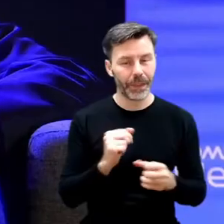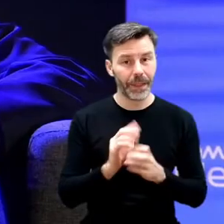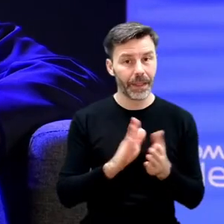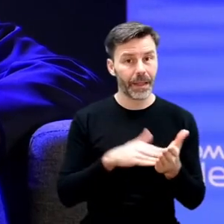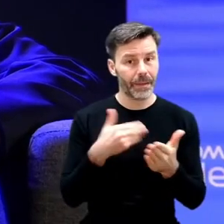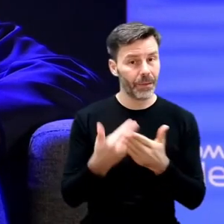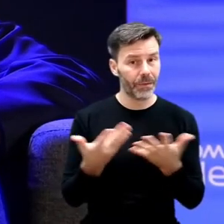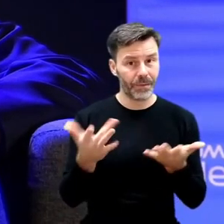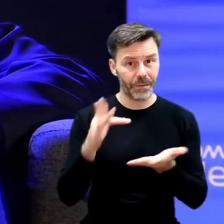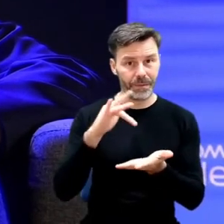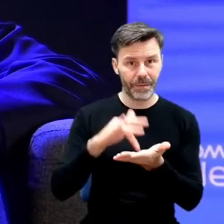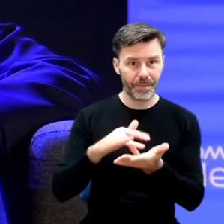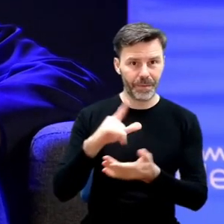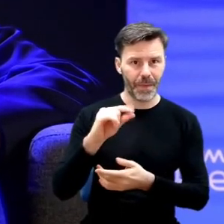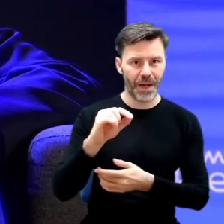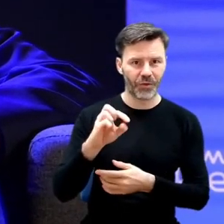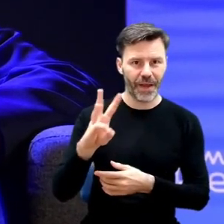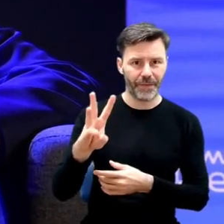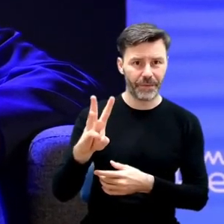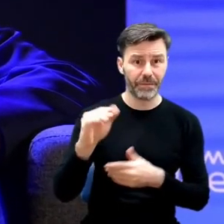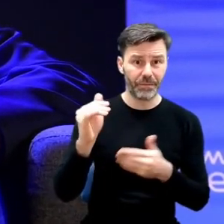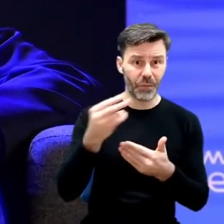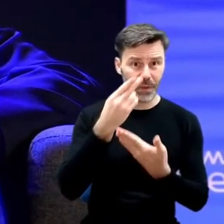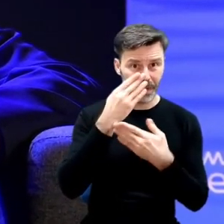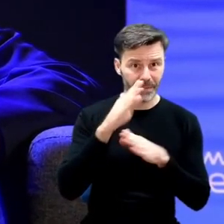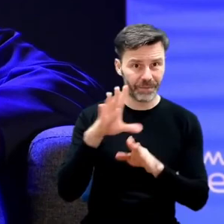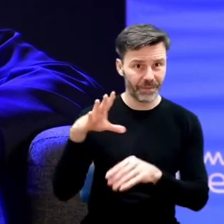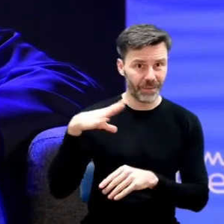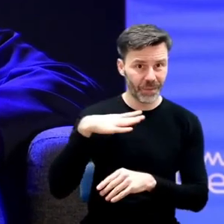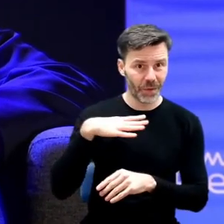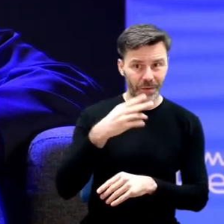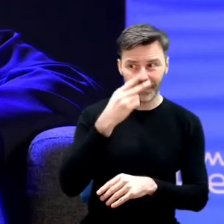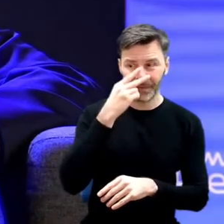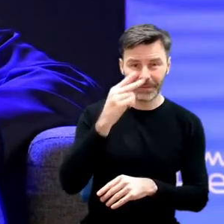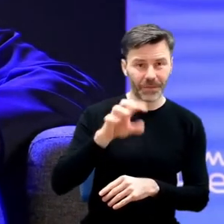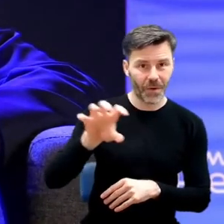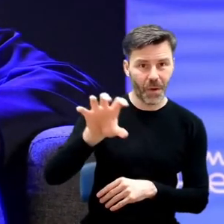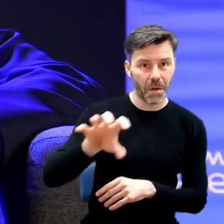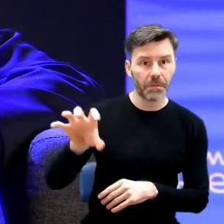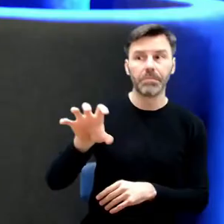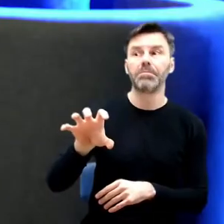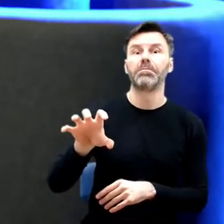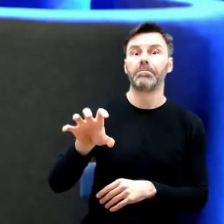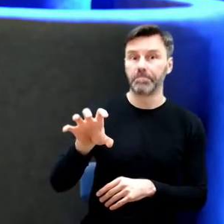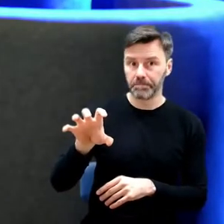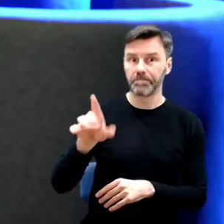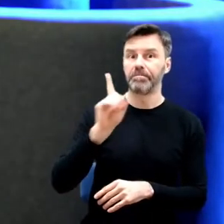to namacalnie zobaczyć, dotknęliśmy tych inwestycji. Okazuje się, że faktycznie one są i faktycznie robią wrażenie,